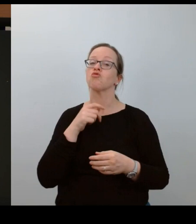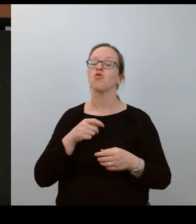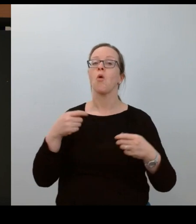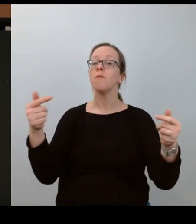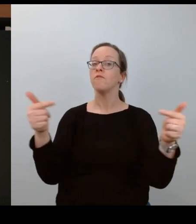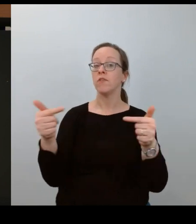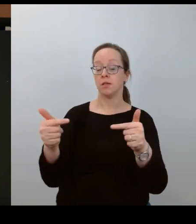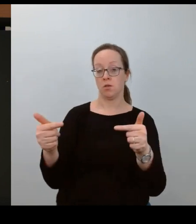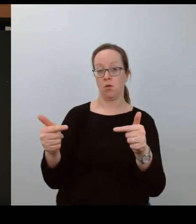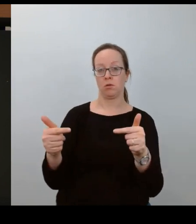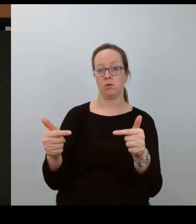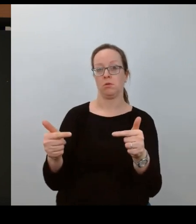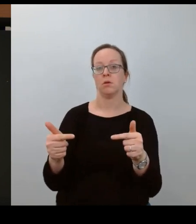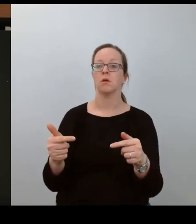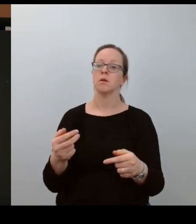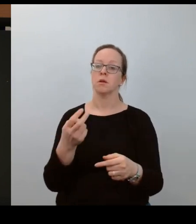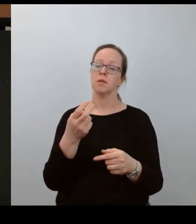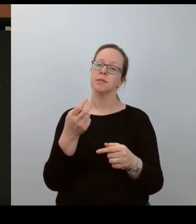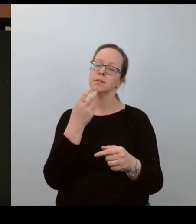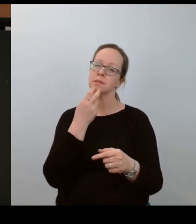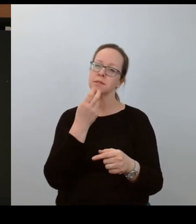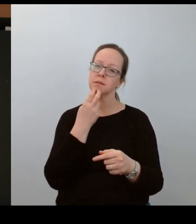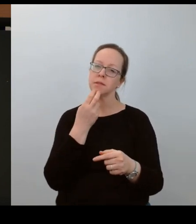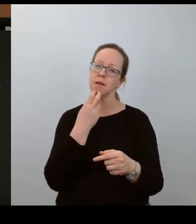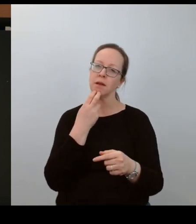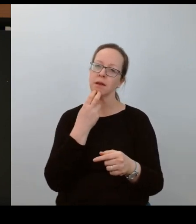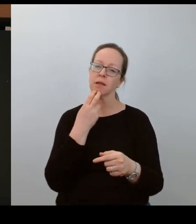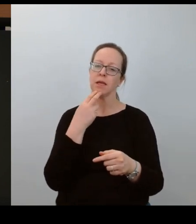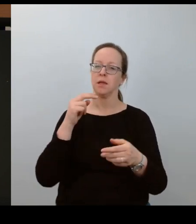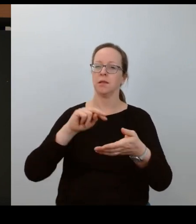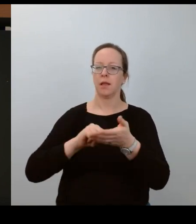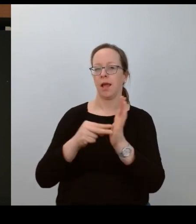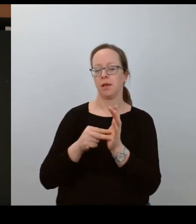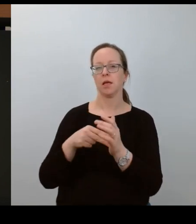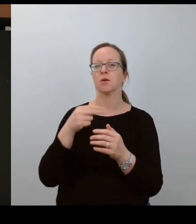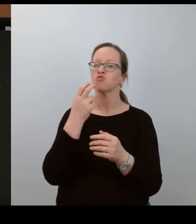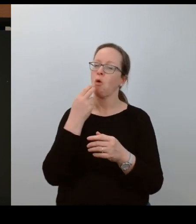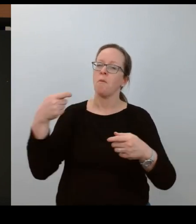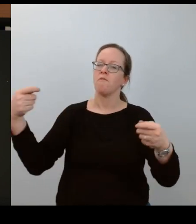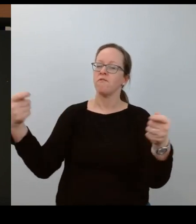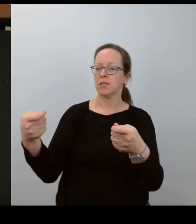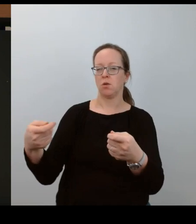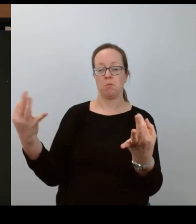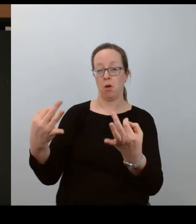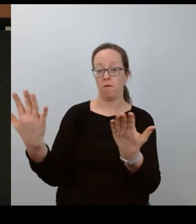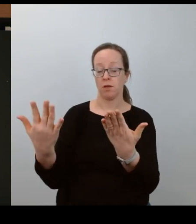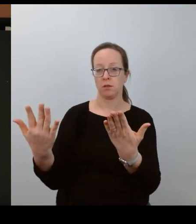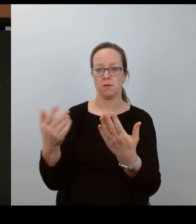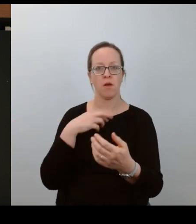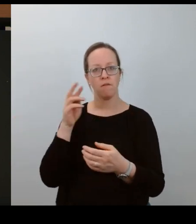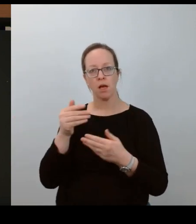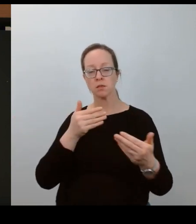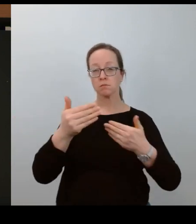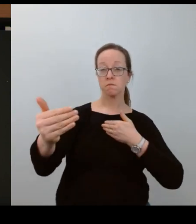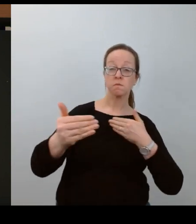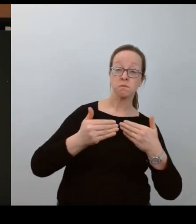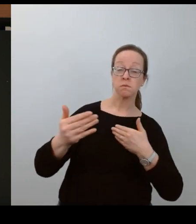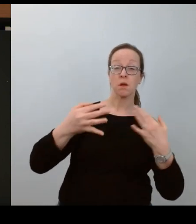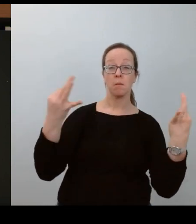selbst? Das ist der Maßstab, an dem sich alles messen lässt. Zum Antrag: Die Kulturverwaltung wird